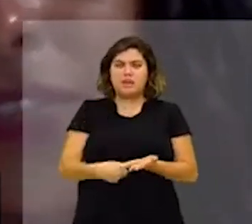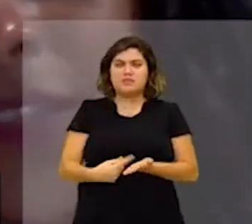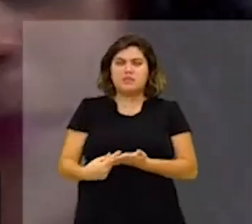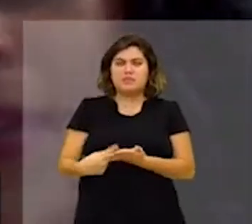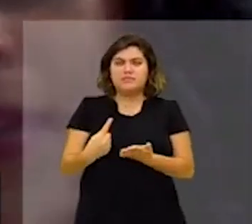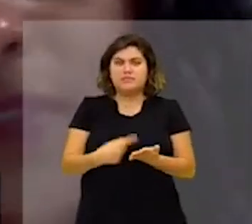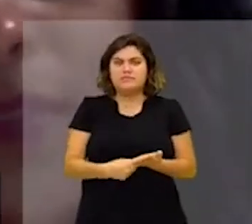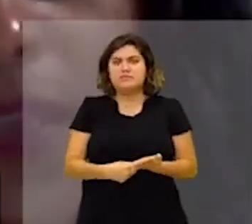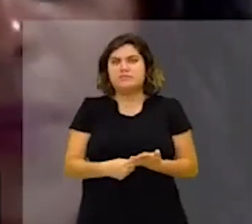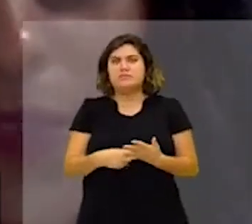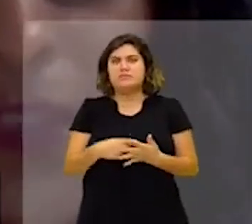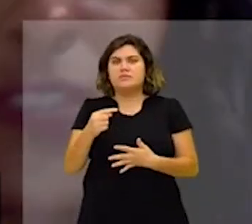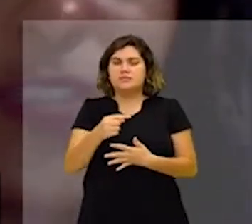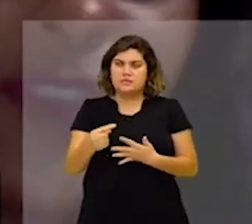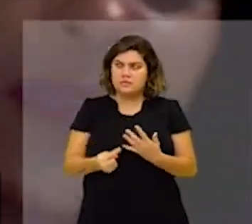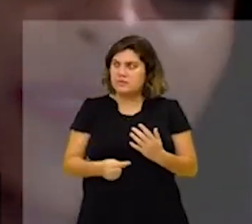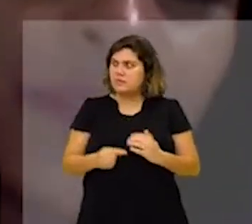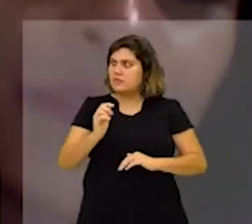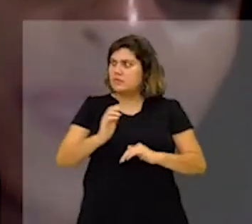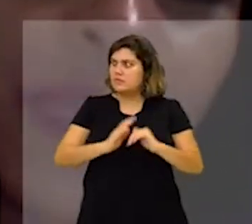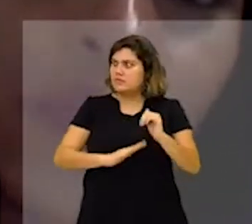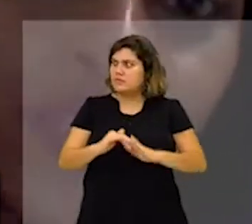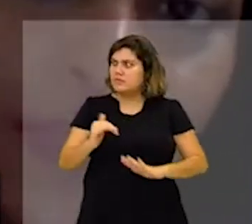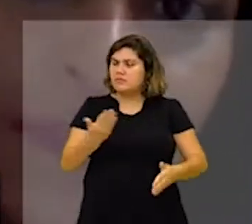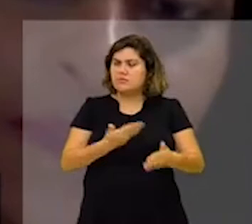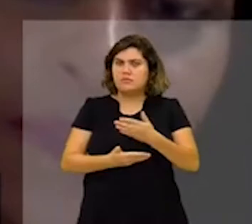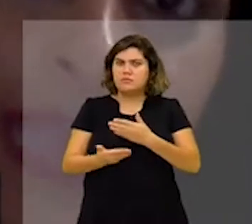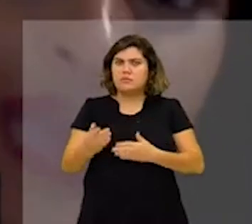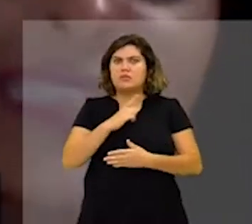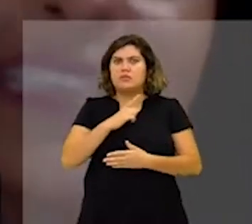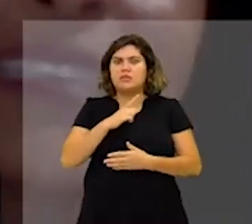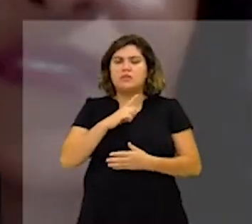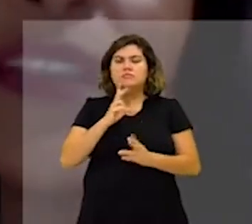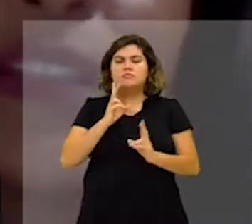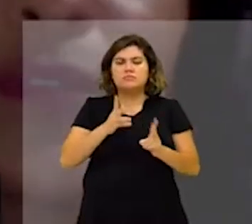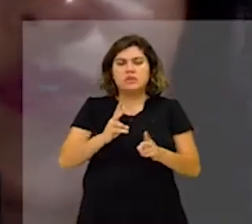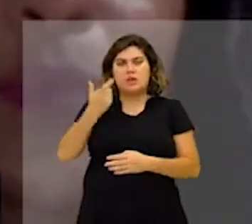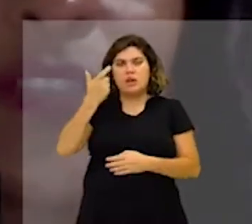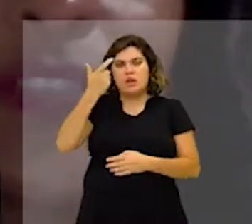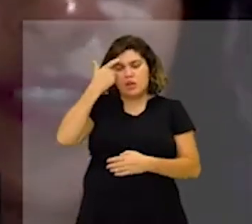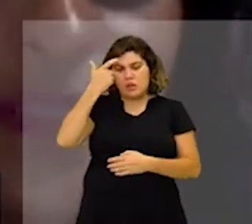forma exaustiva aplicação desses recursos a gente vai manter a mesma lógica ainda que se falando de